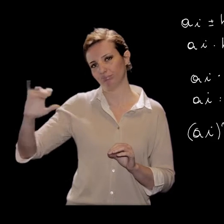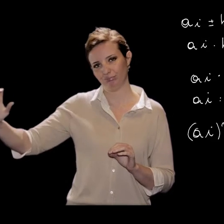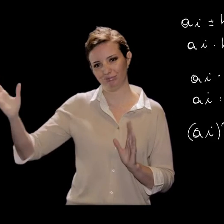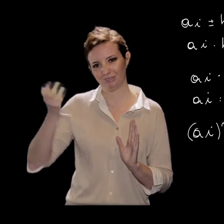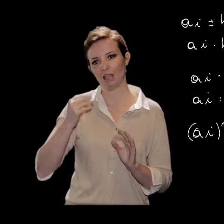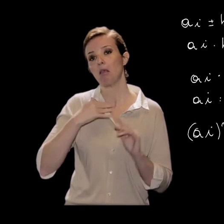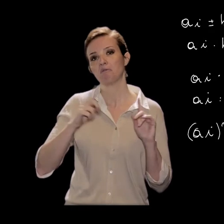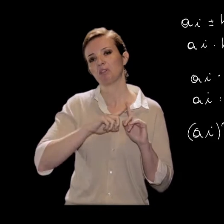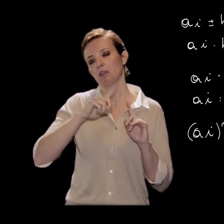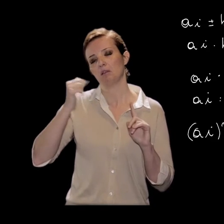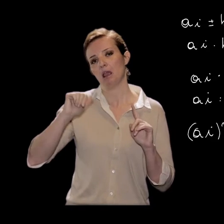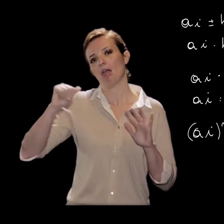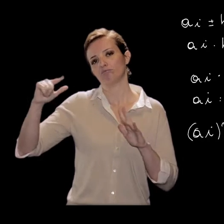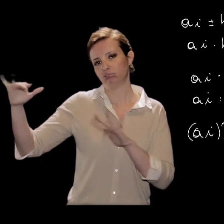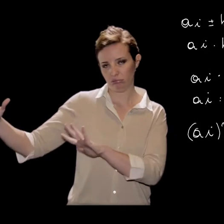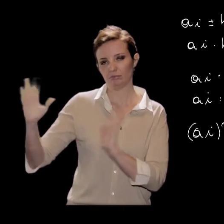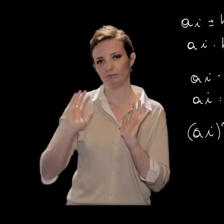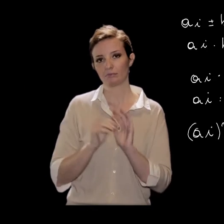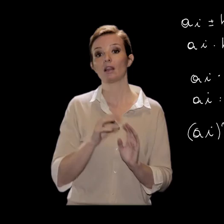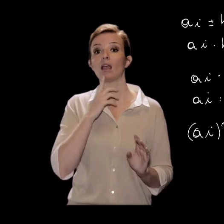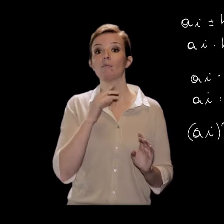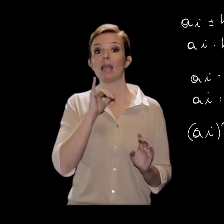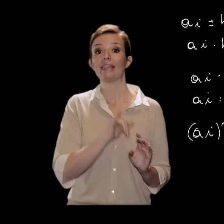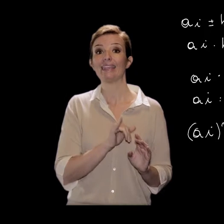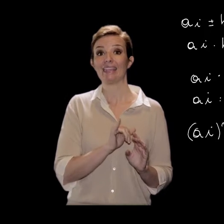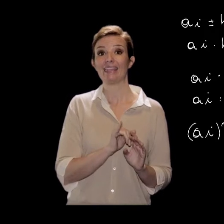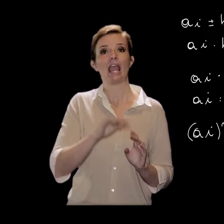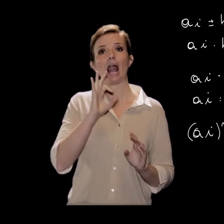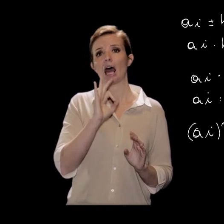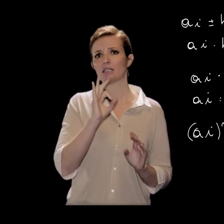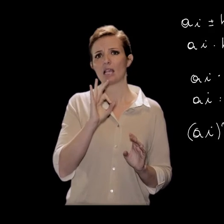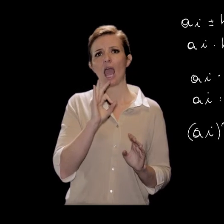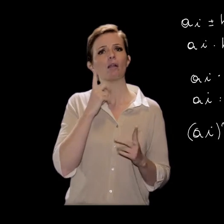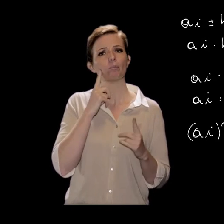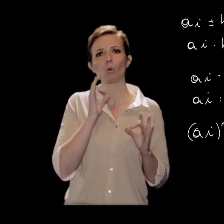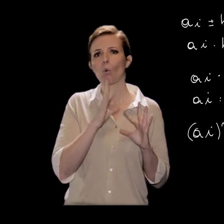Fino ad arrivare a i⁶ ed oltre. i⁰ è pari a 1, come tutte le potenze.